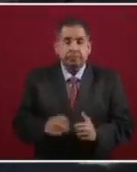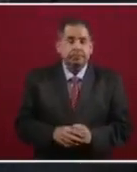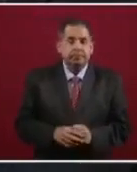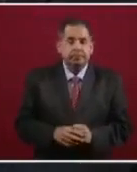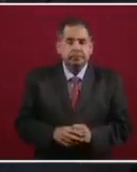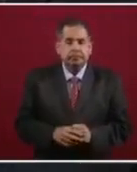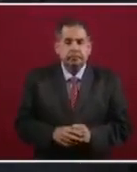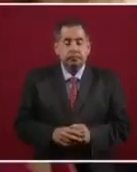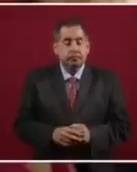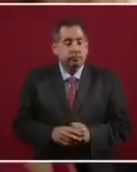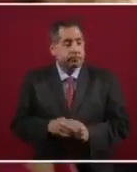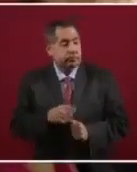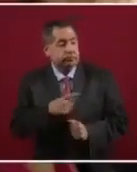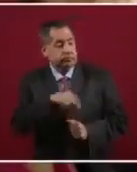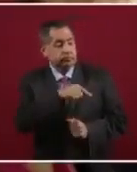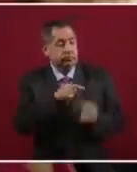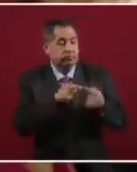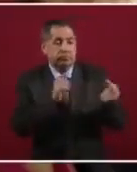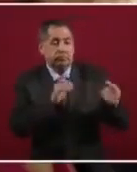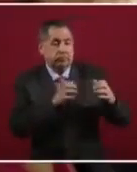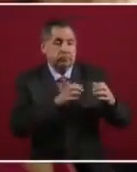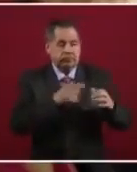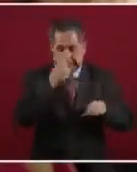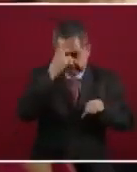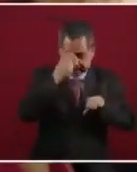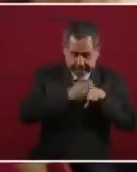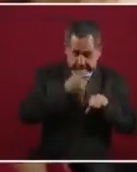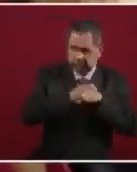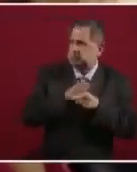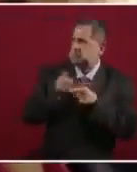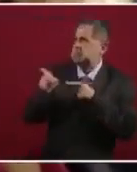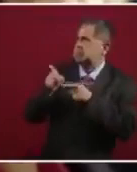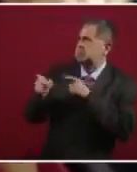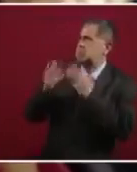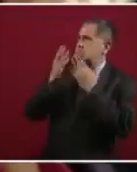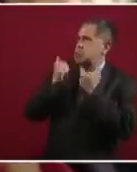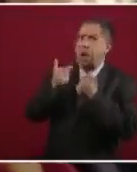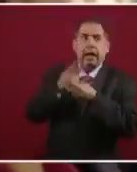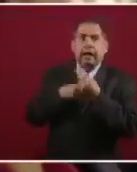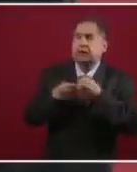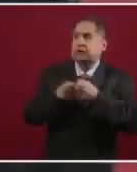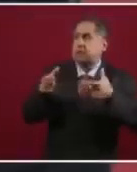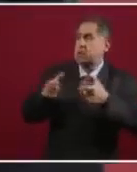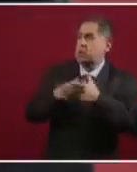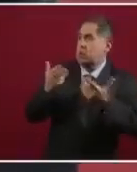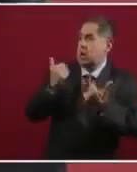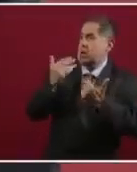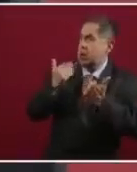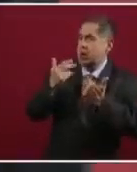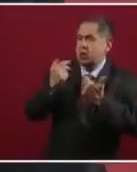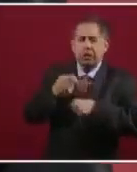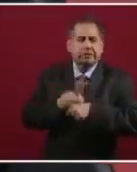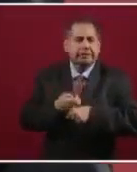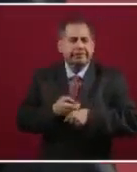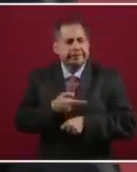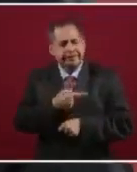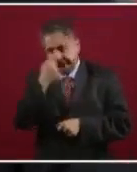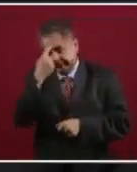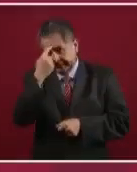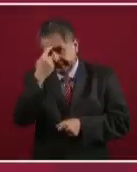La obsesión de nuestros adversarios es decir que no hay crecimiento, pero no toman en cuenta